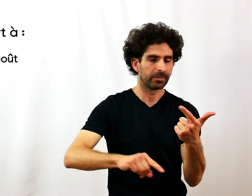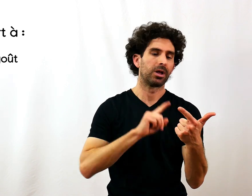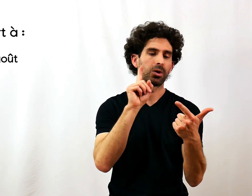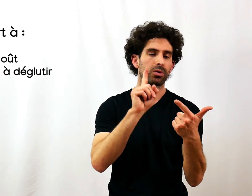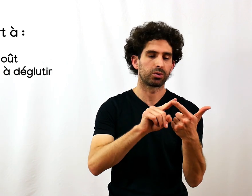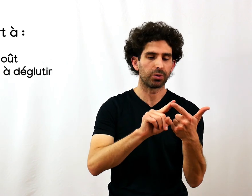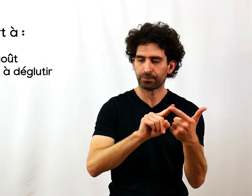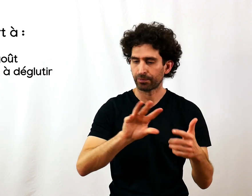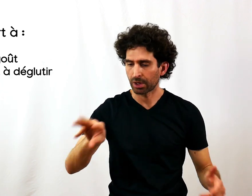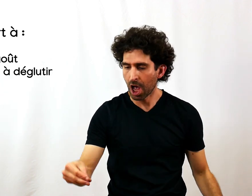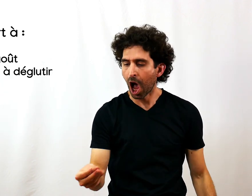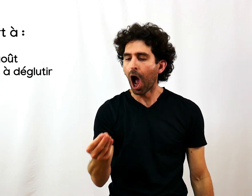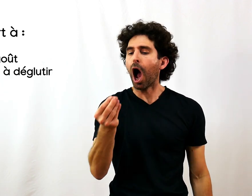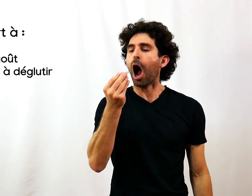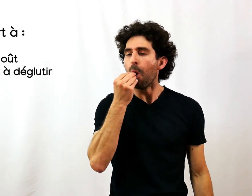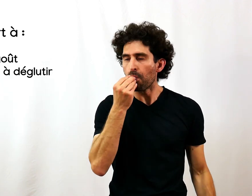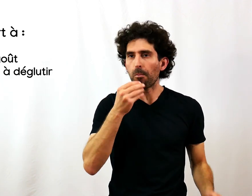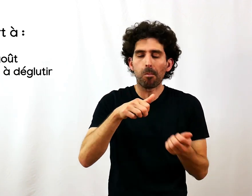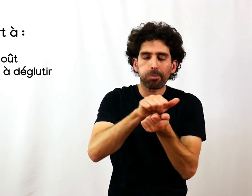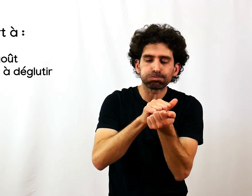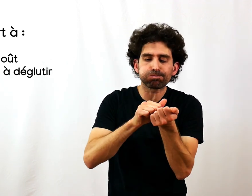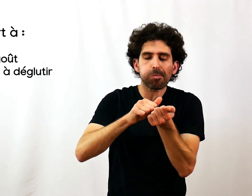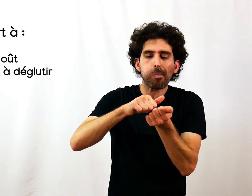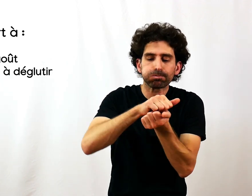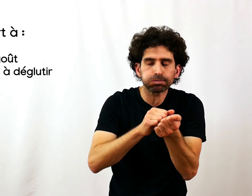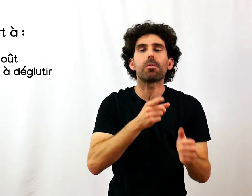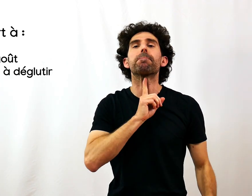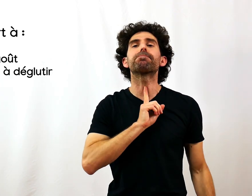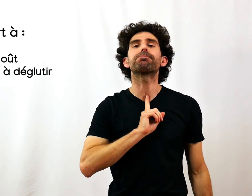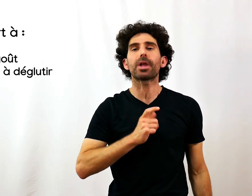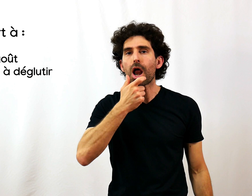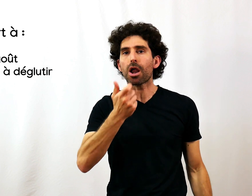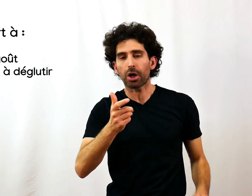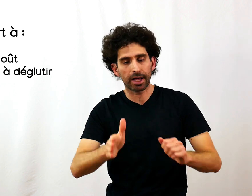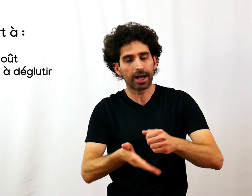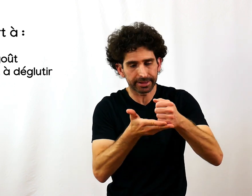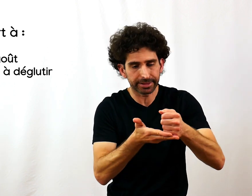Deux, pour aider à la mastication et à la déglutition.